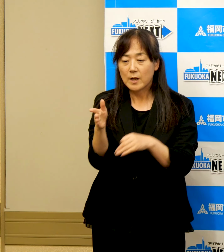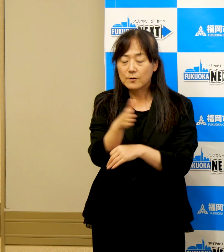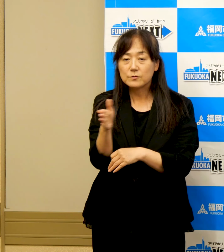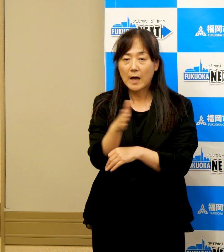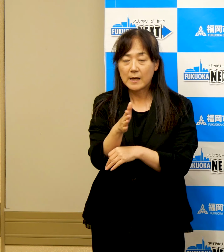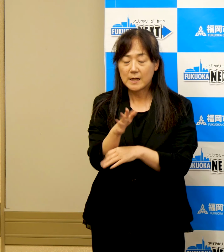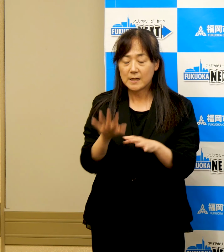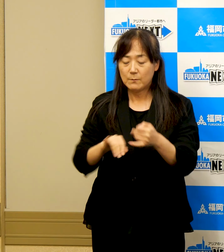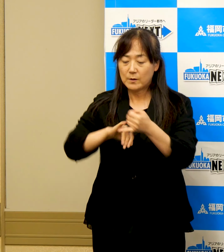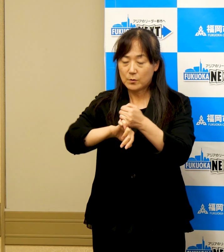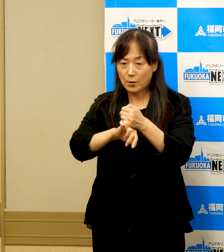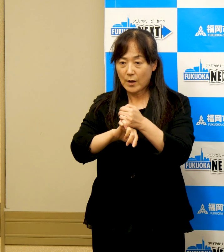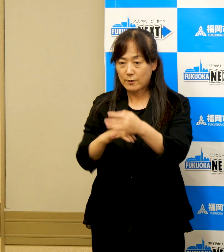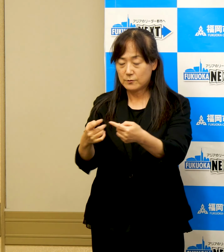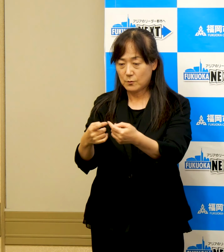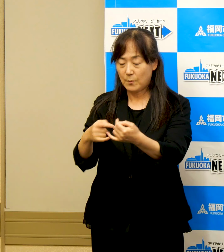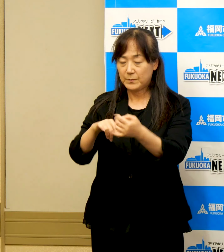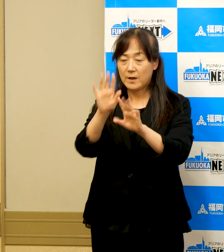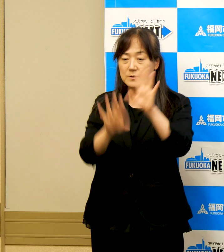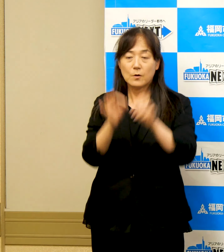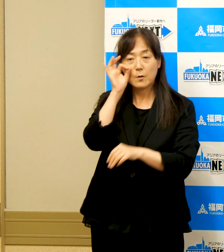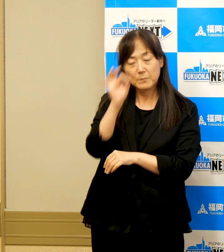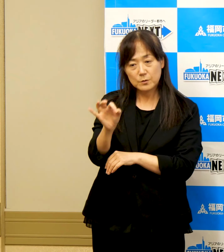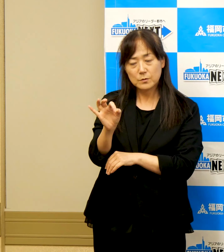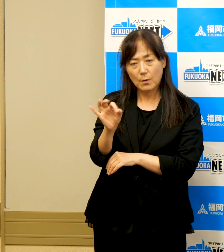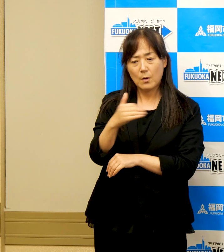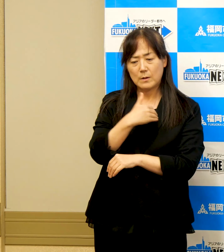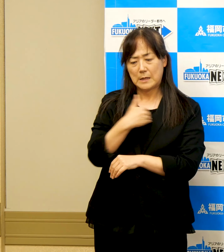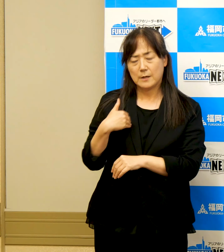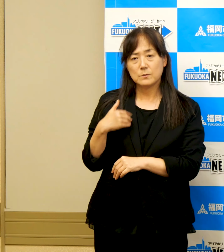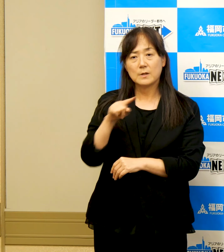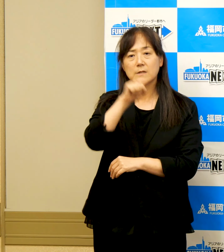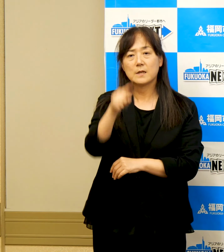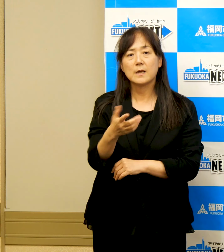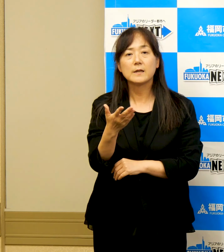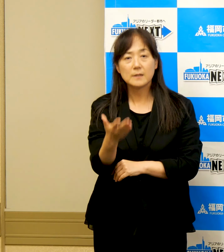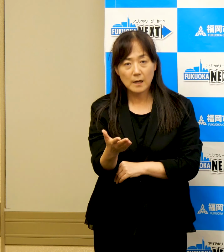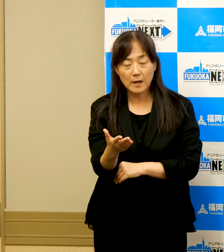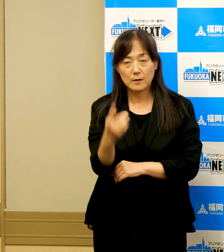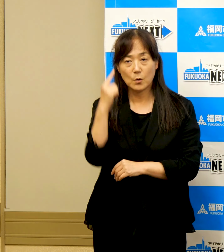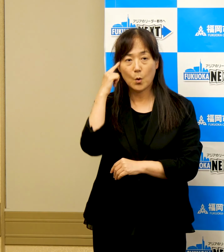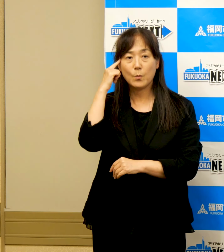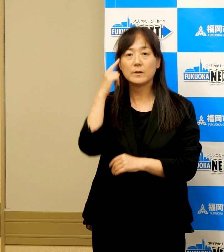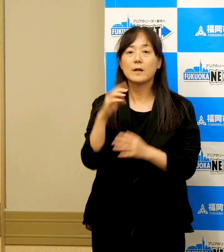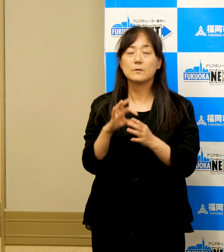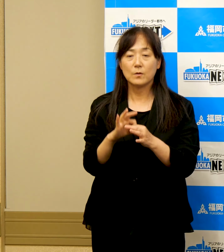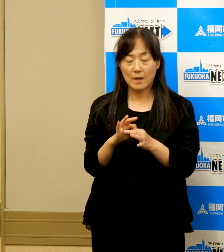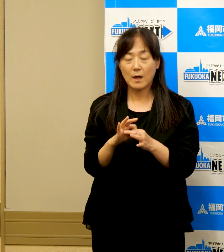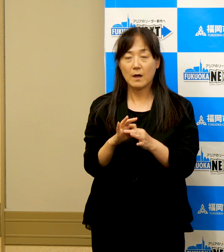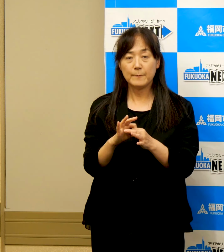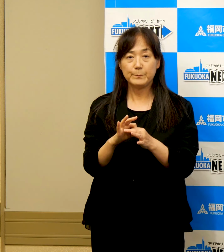現在の予約の入り方を見ると これくらいは大丈夫ではないかとみているので あんまりちょっと記事として